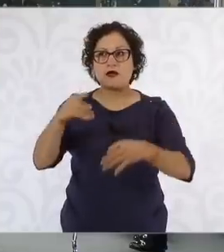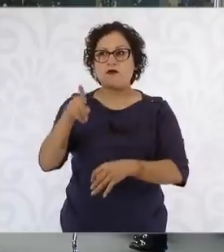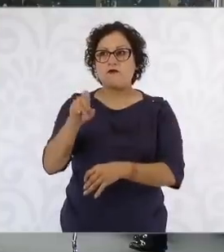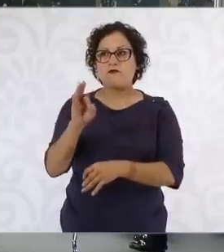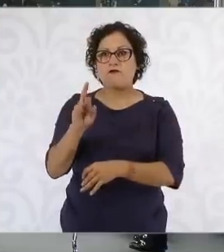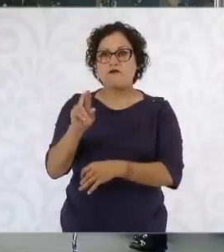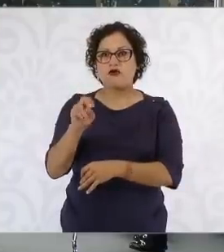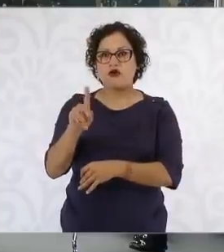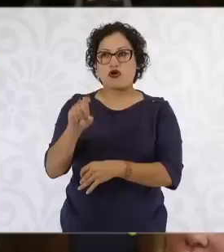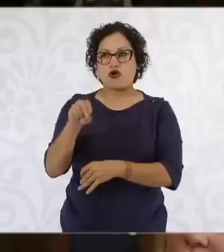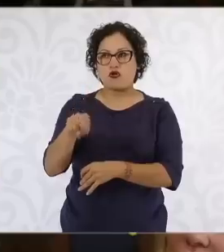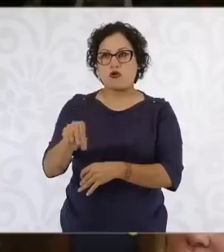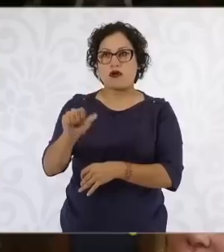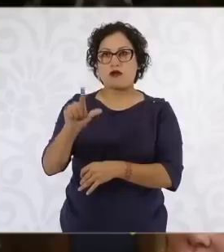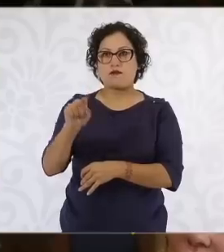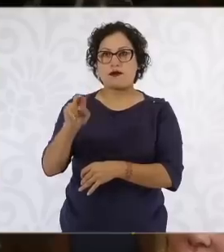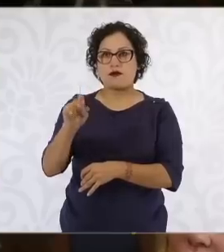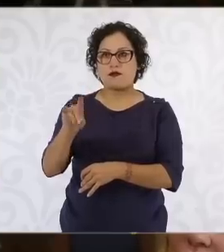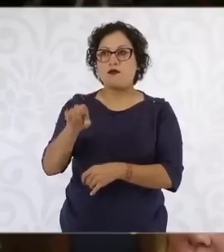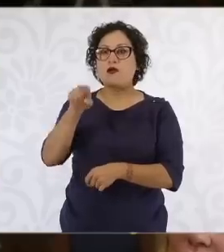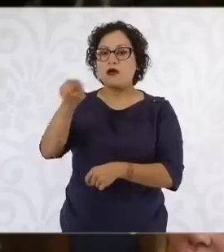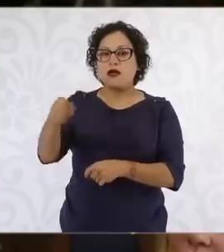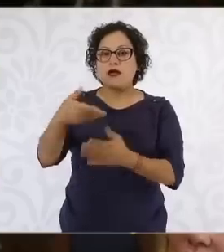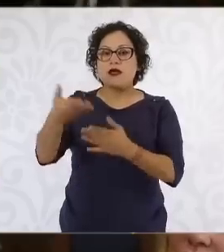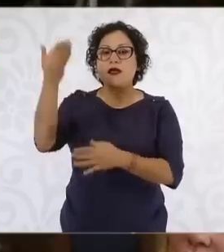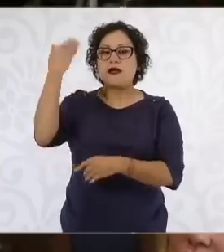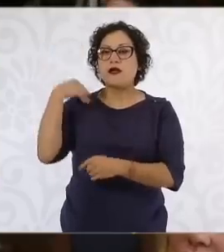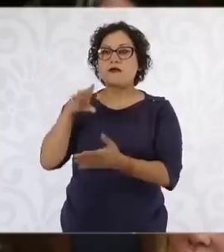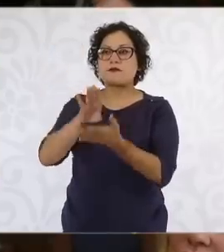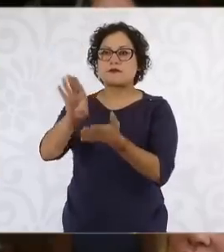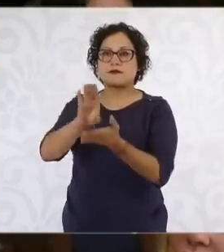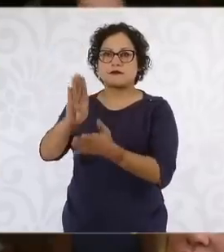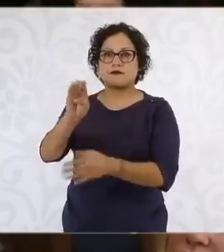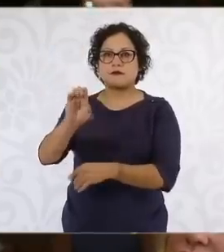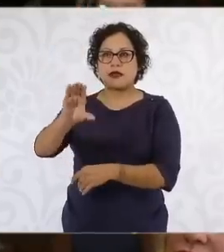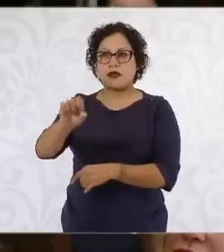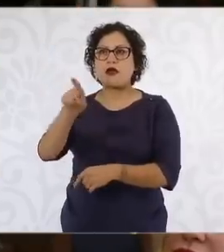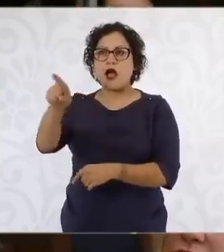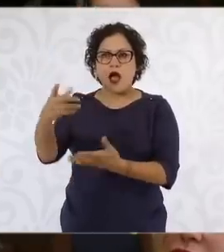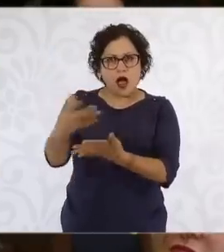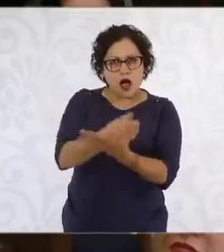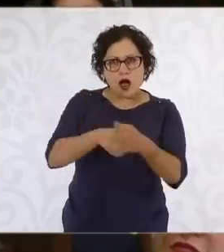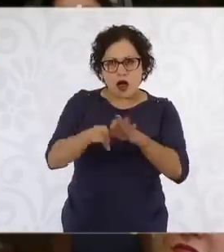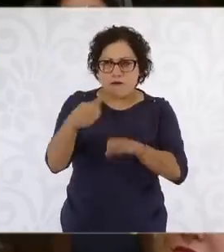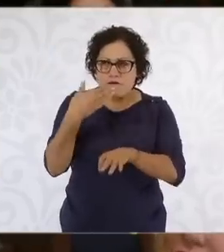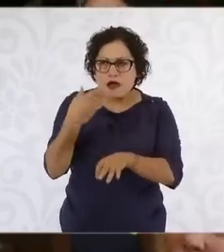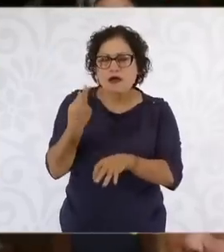una becaa en el conid a pesar de tener un sueldo de más de 200,000 pesos sino también tia toda su